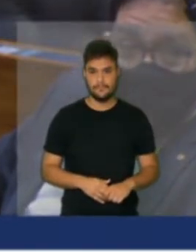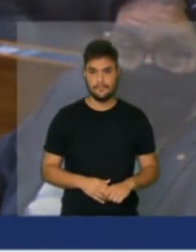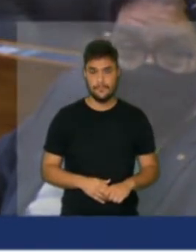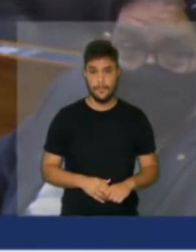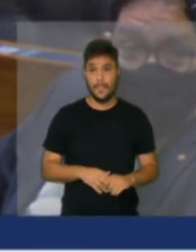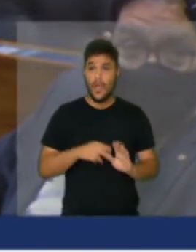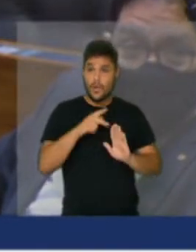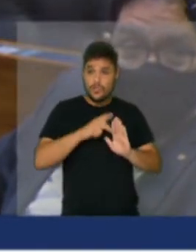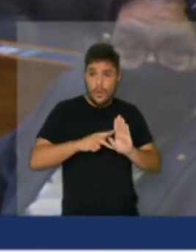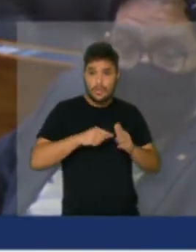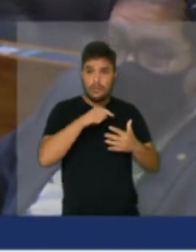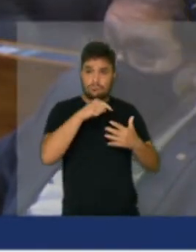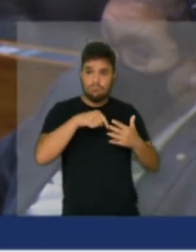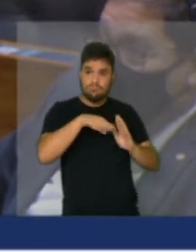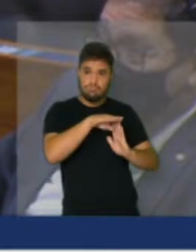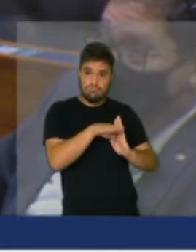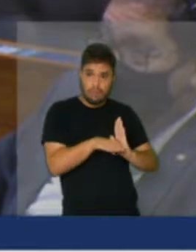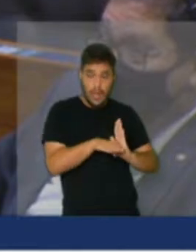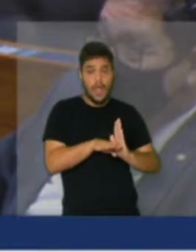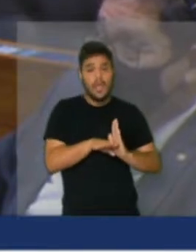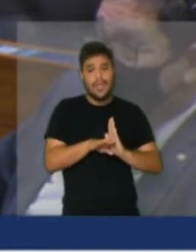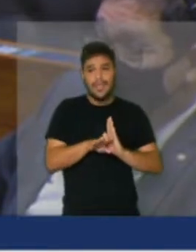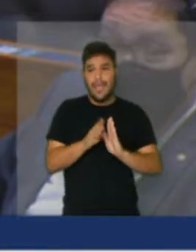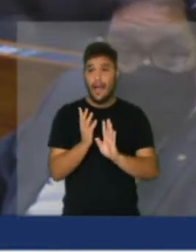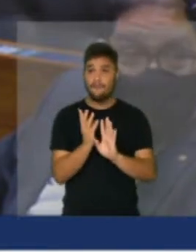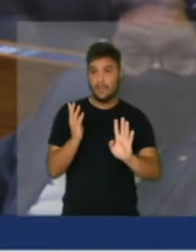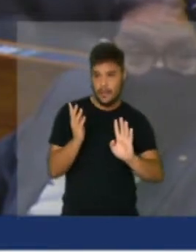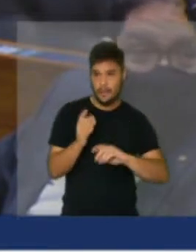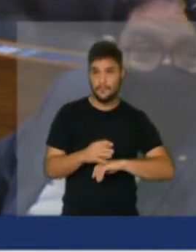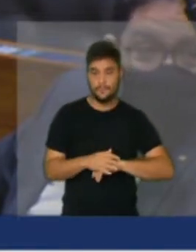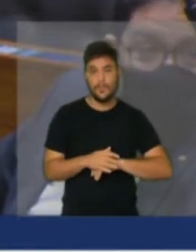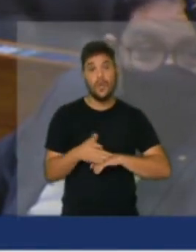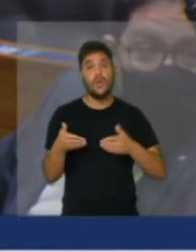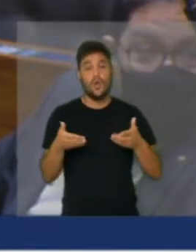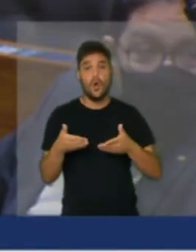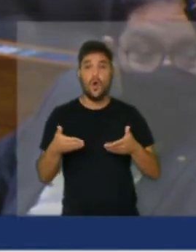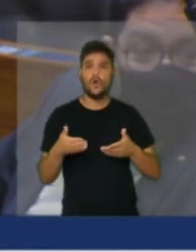SERIA VOTADO. HOJE HAVIA UMA DÚVIDA, MAIS CEDO, SE ESTARIA PREPARADO O RELATÓRIO POR